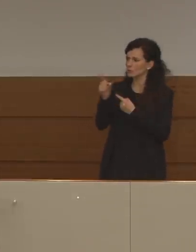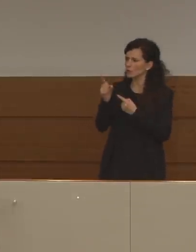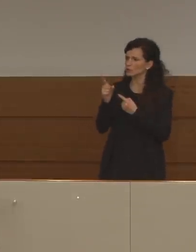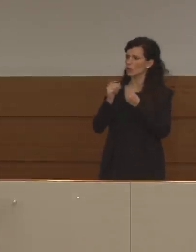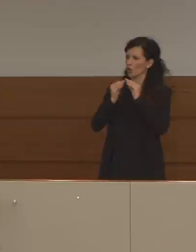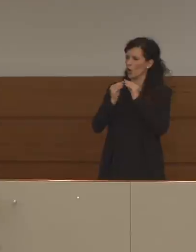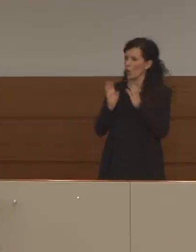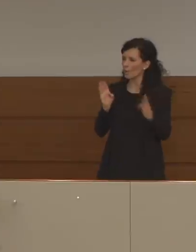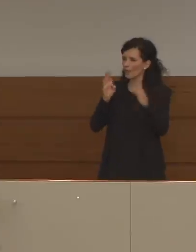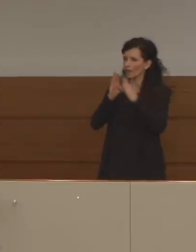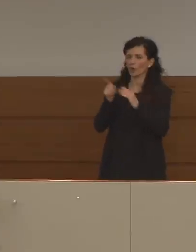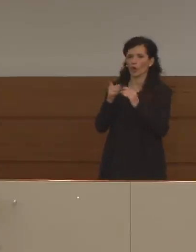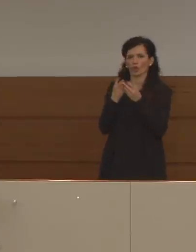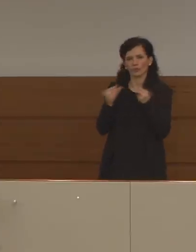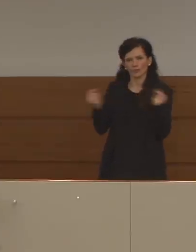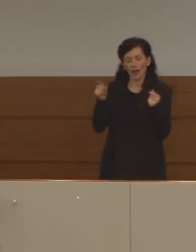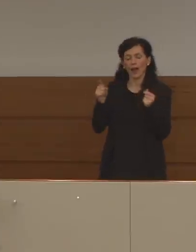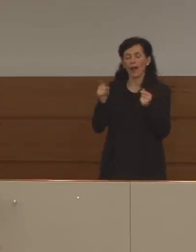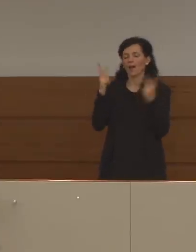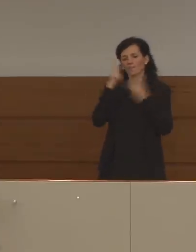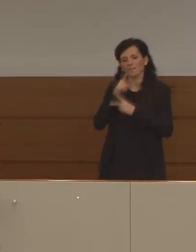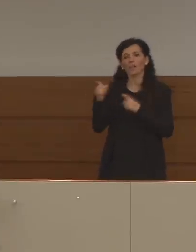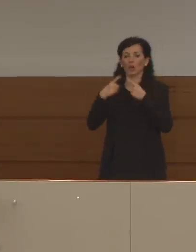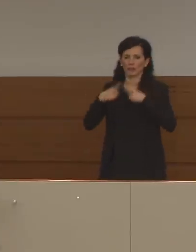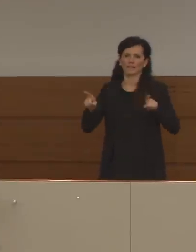che hanno agito è molto diverso dal nostro, quello che noi dovremmo vedere è